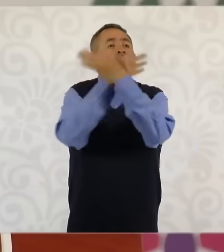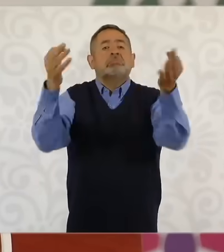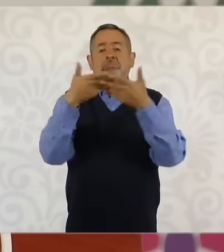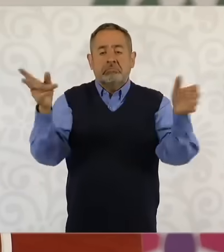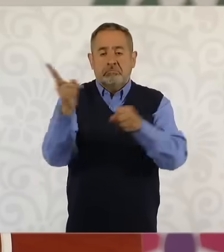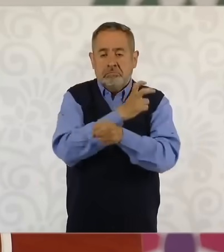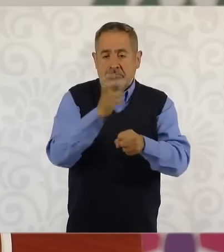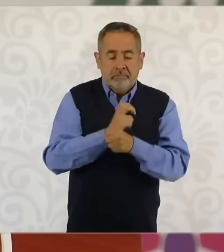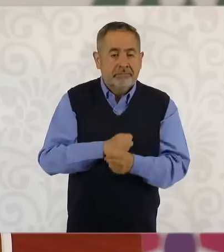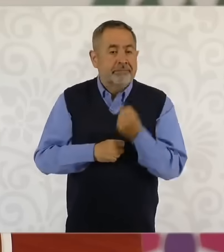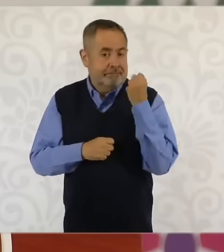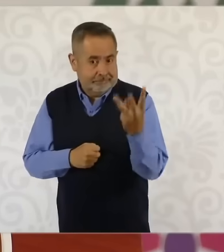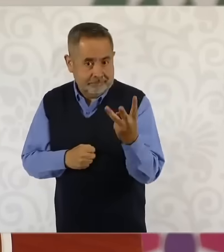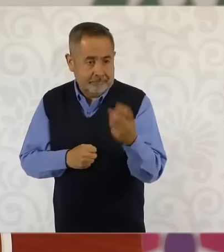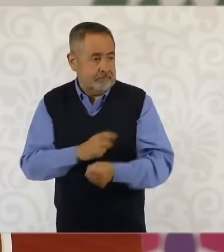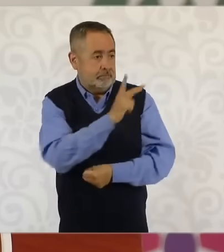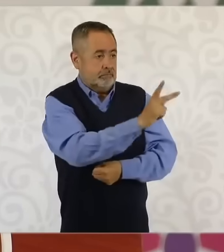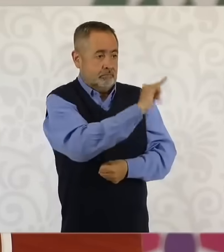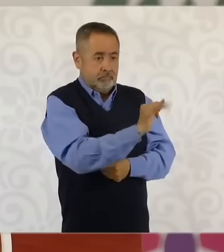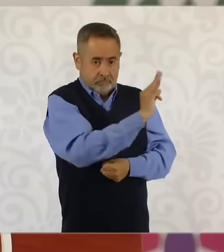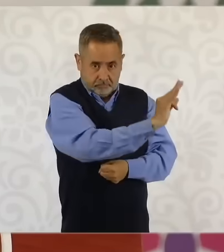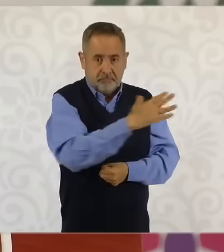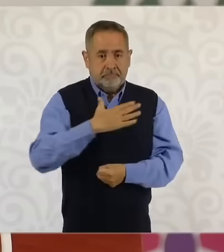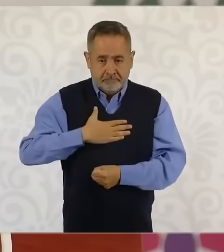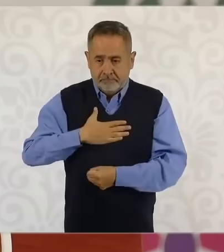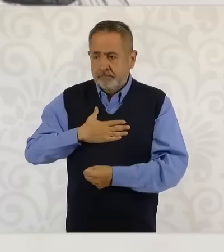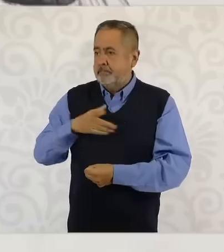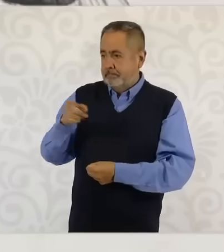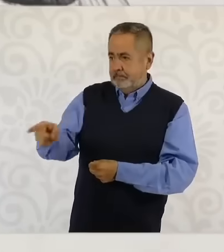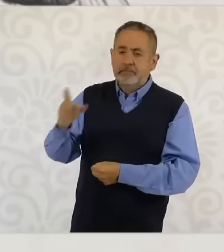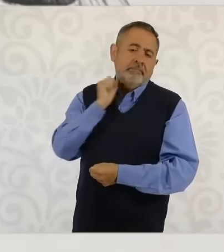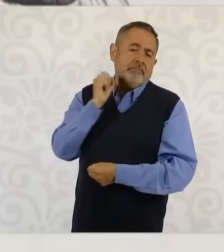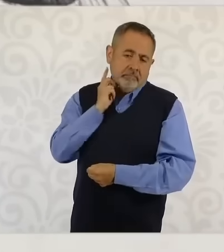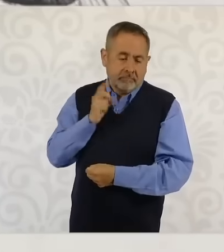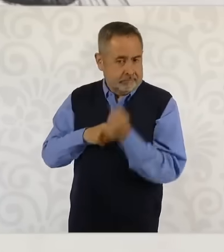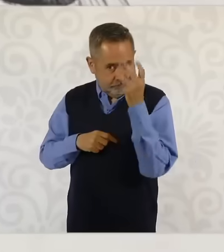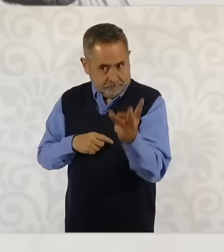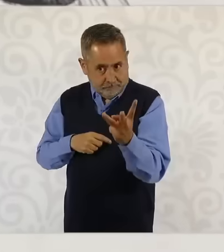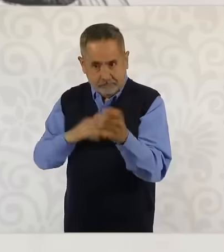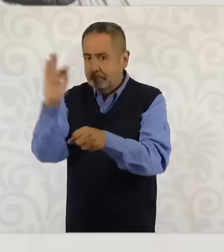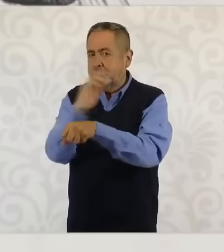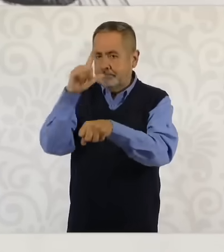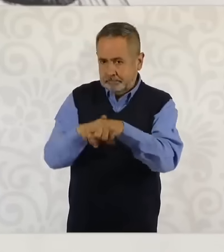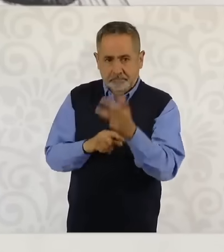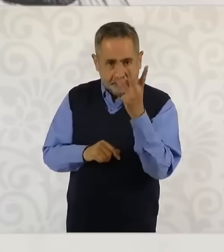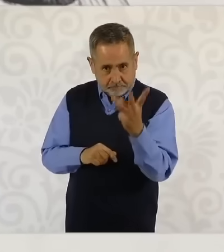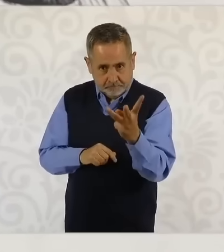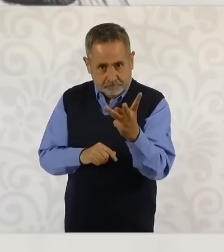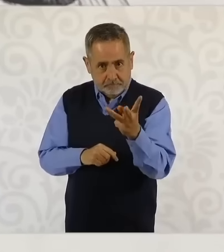tres poderes vamos a hablar del tema federal una convocatoria para los tres poderes se inscribieron